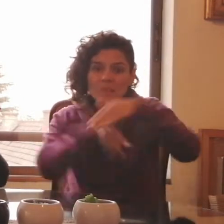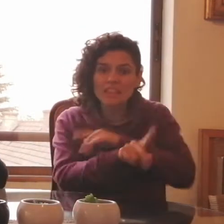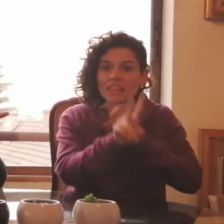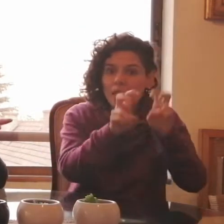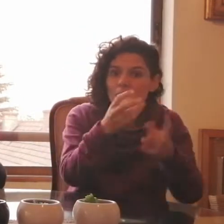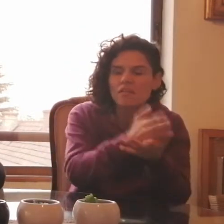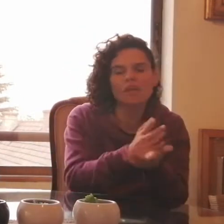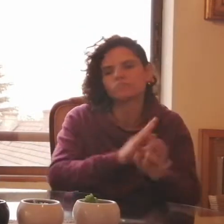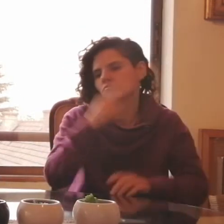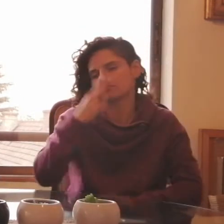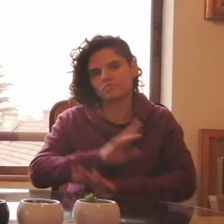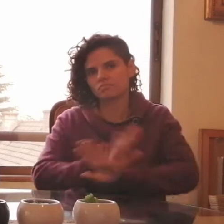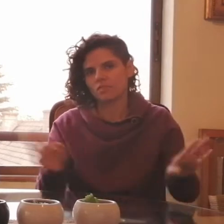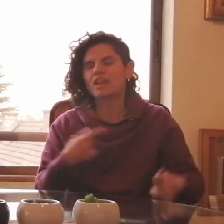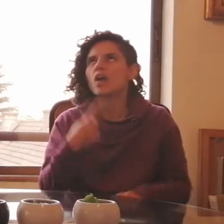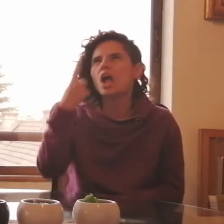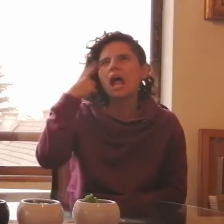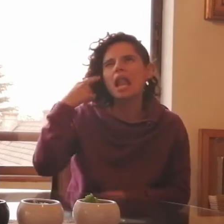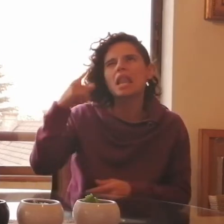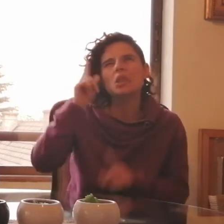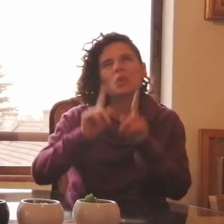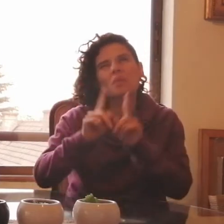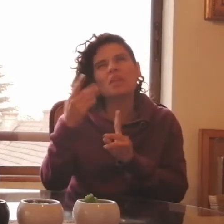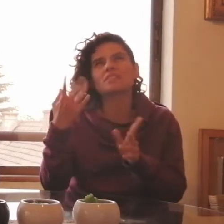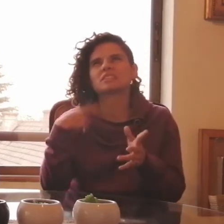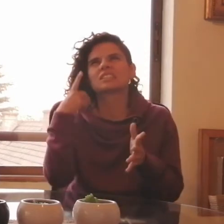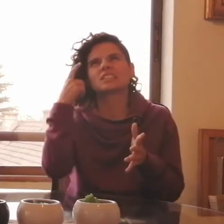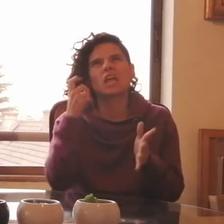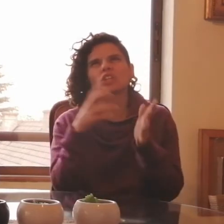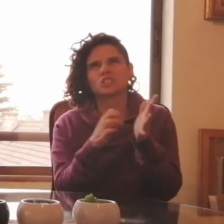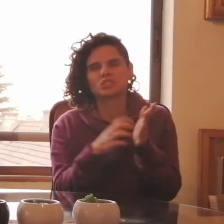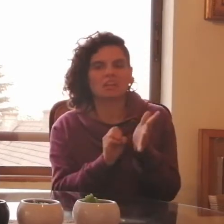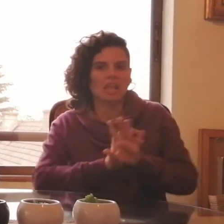tesorera pero ya y luego después cuando había que